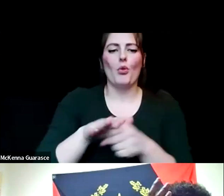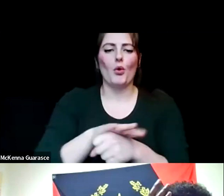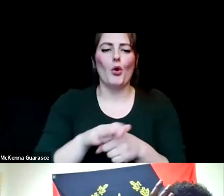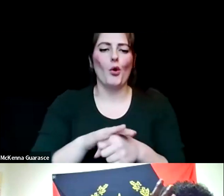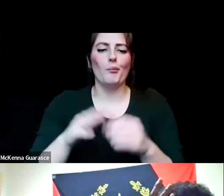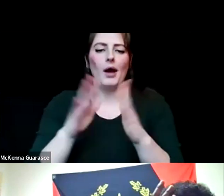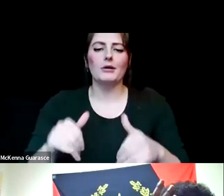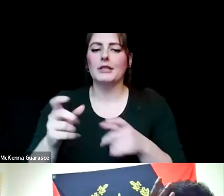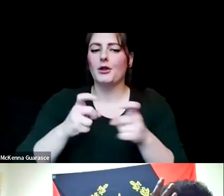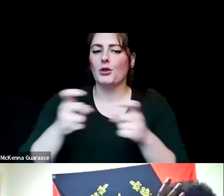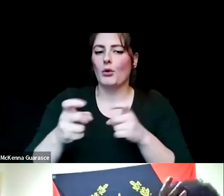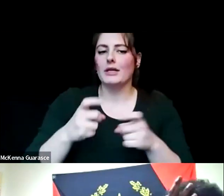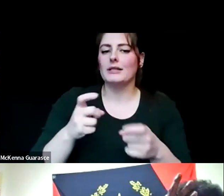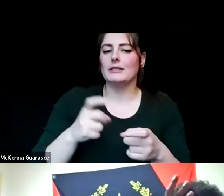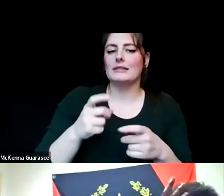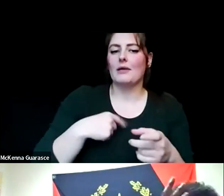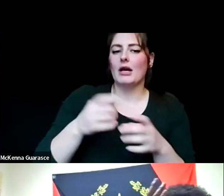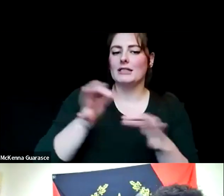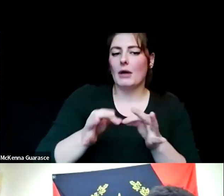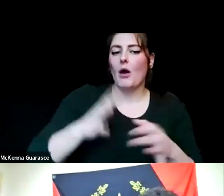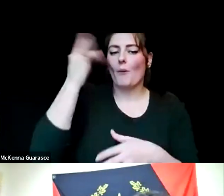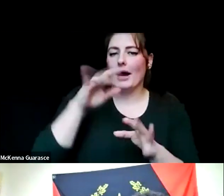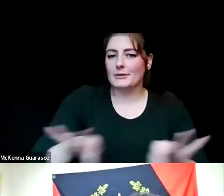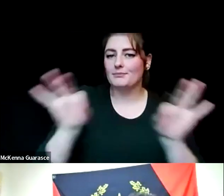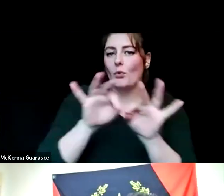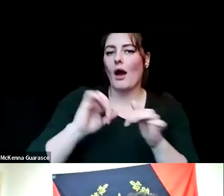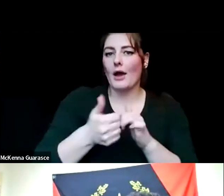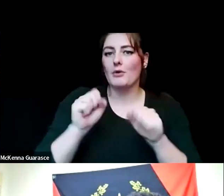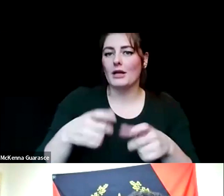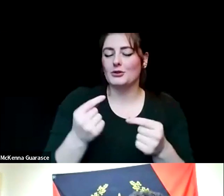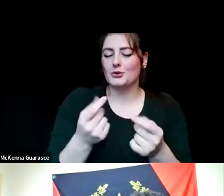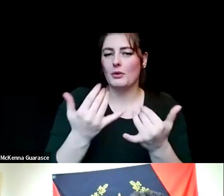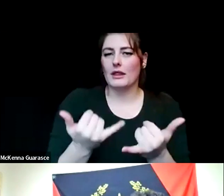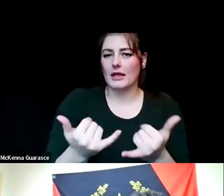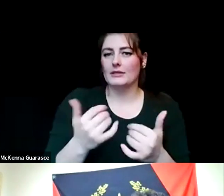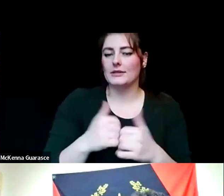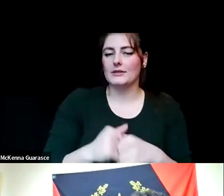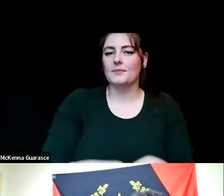para asegurarnos de que estamos priorizando el bienestar de los residentes. Hablamos sobre la Ley de Vivienda Justa